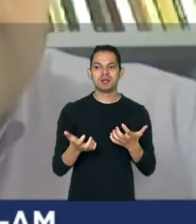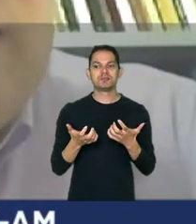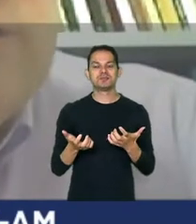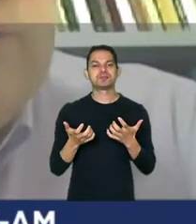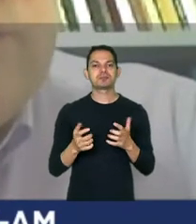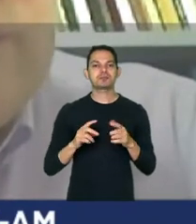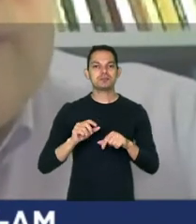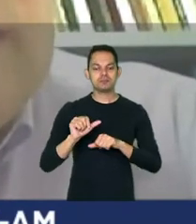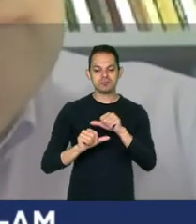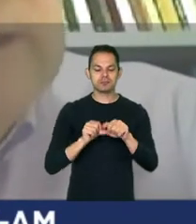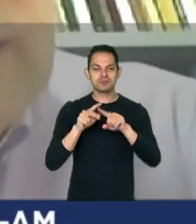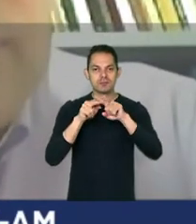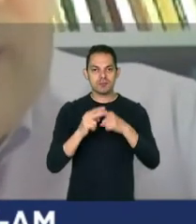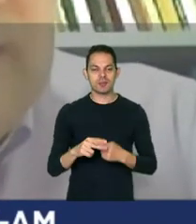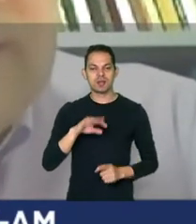GOVERNO BOLSONARO SÃO QUASE